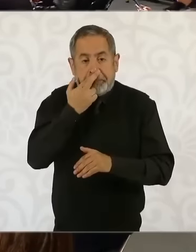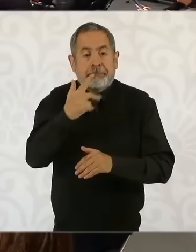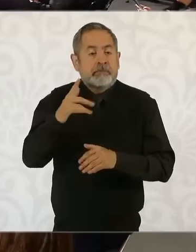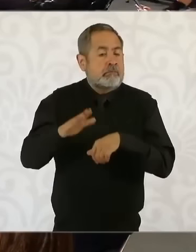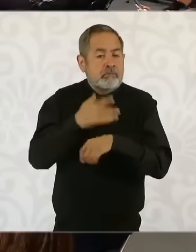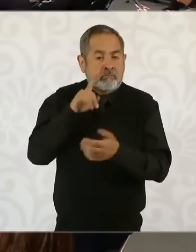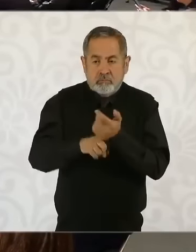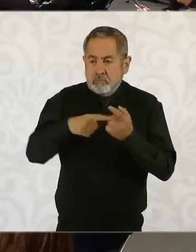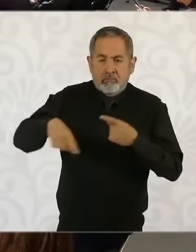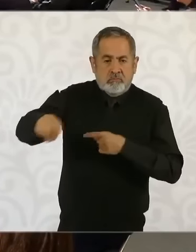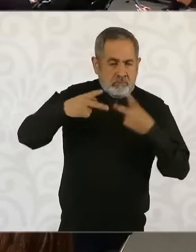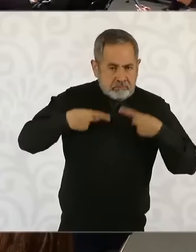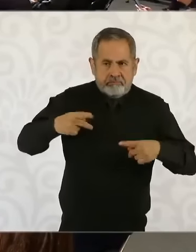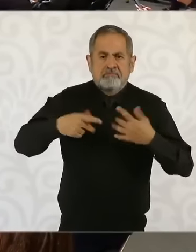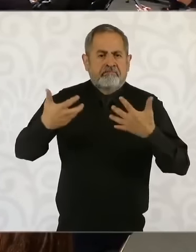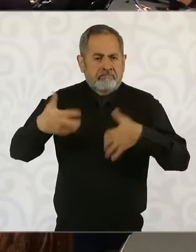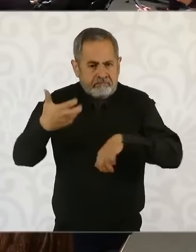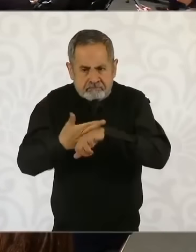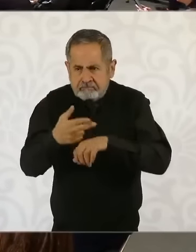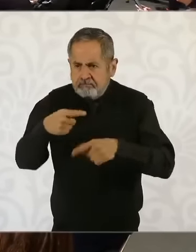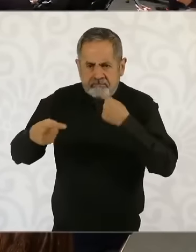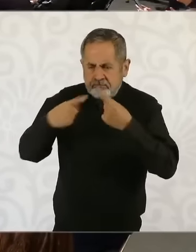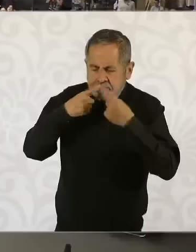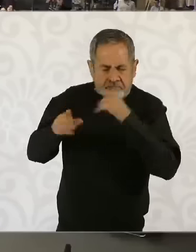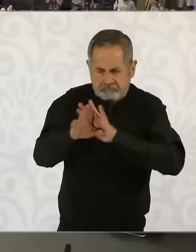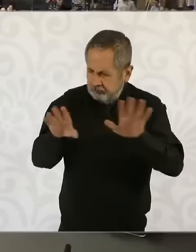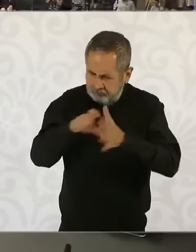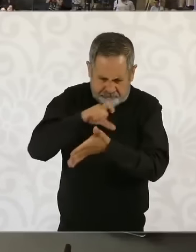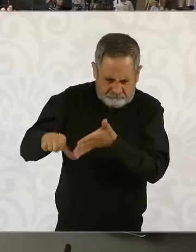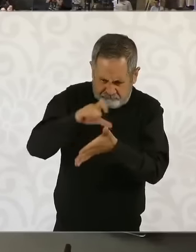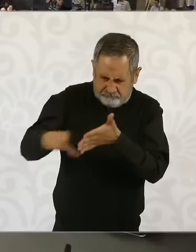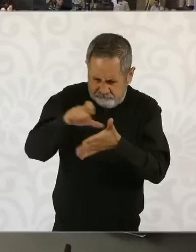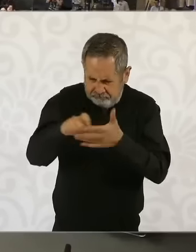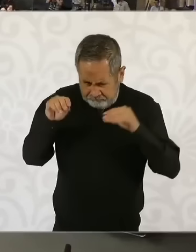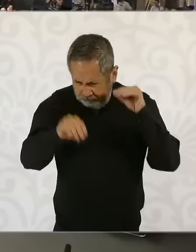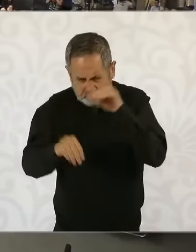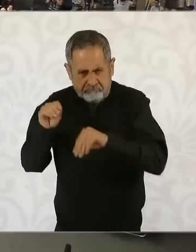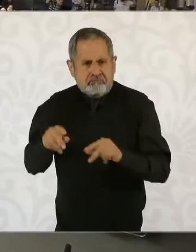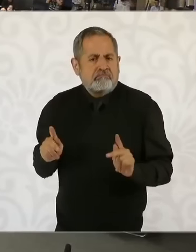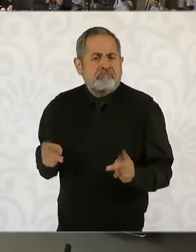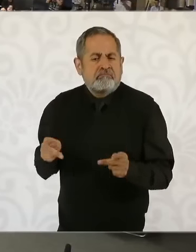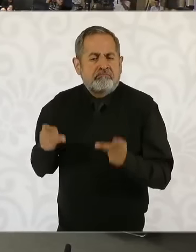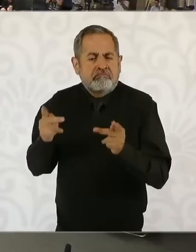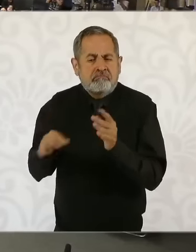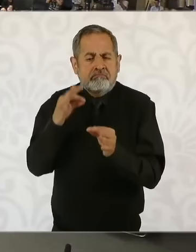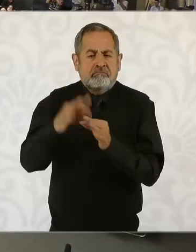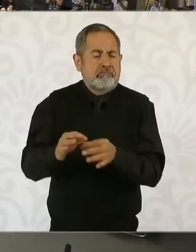que consumidores y empresarios pues adelantaron compras e inventarios presenta salvamos ya la